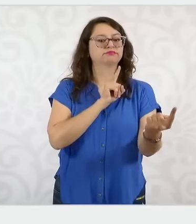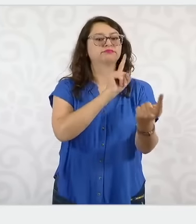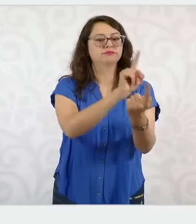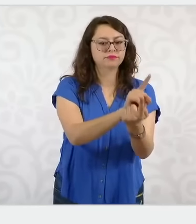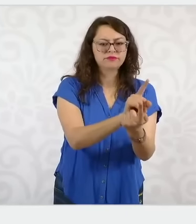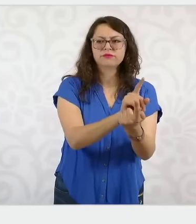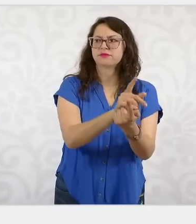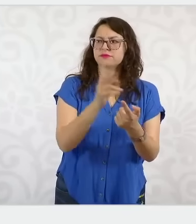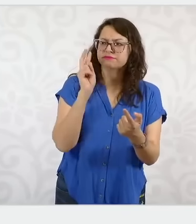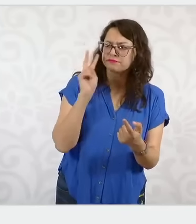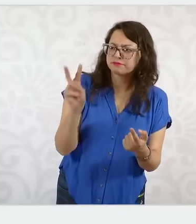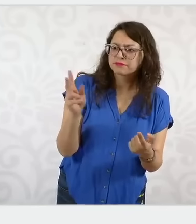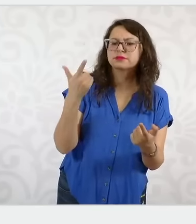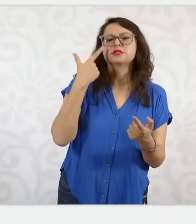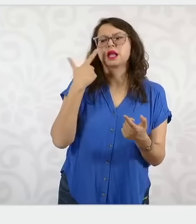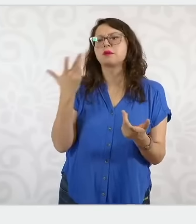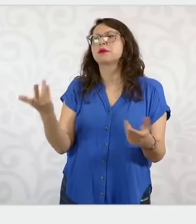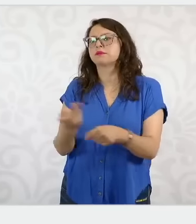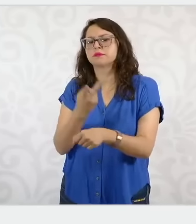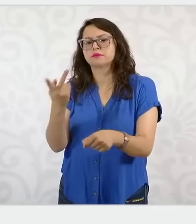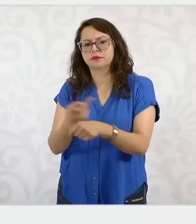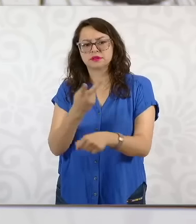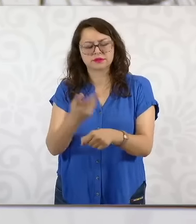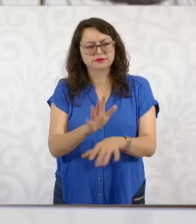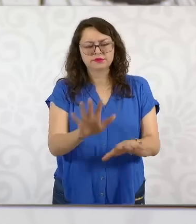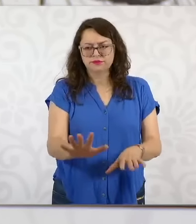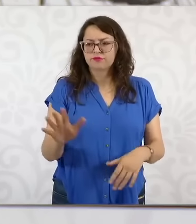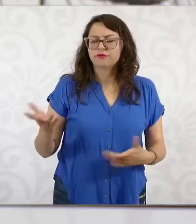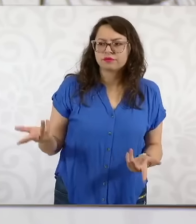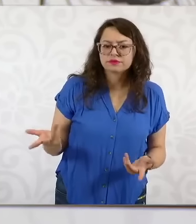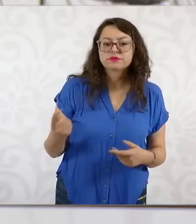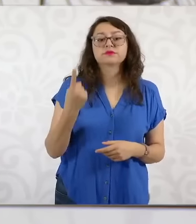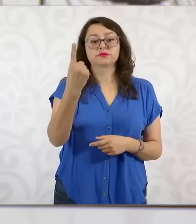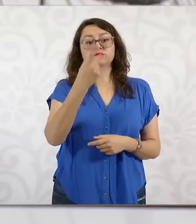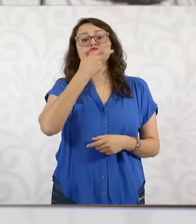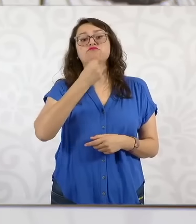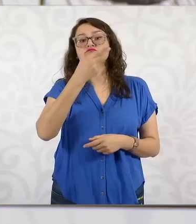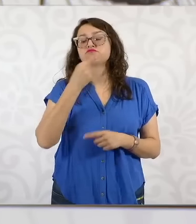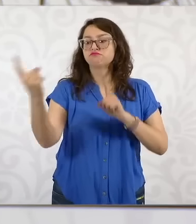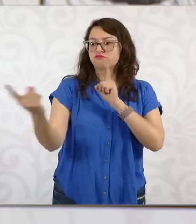"No, a ver que se abra porque no puede esperar la gente." Y ahí un trabajador me enseñó su cheque